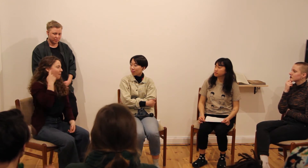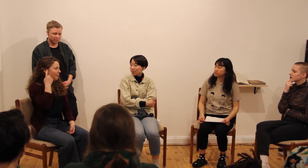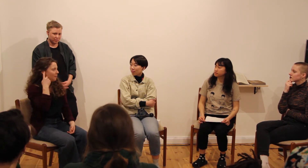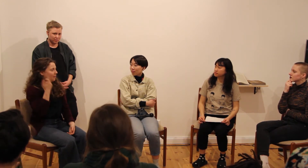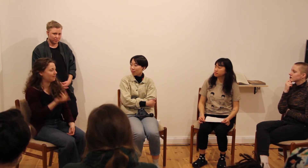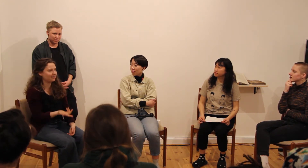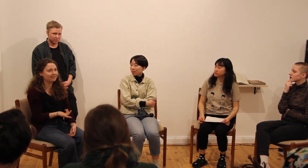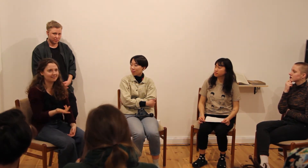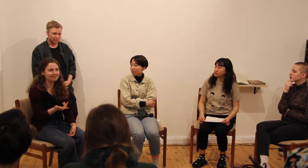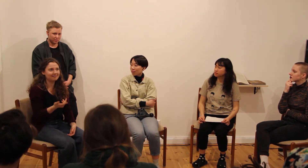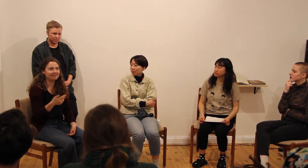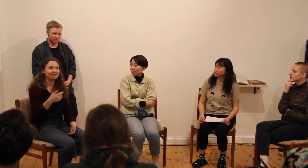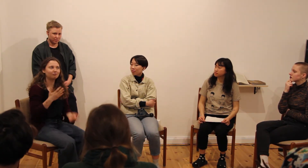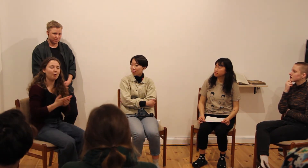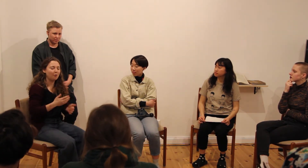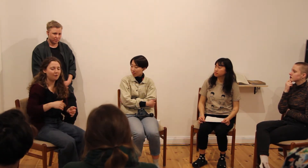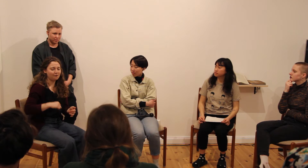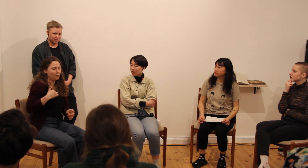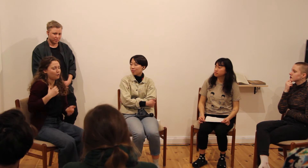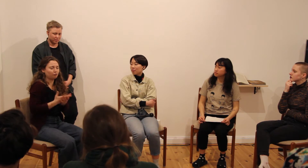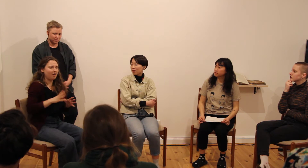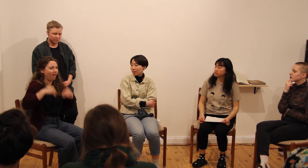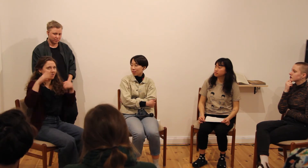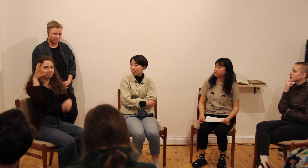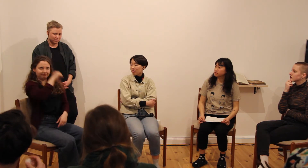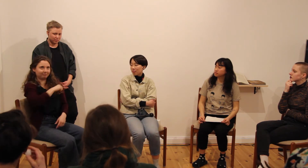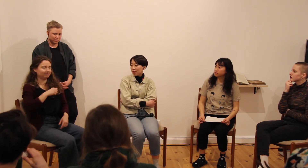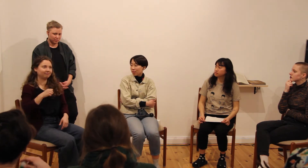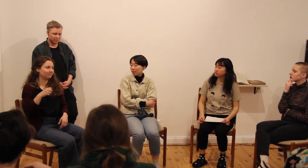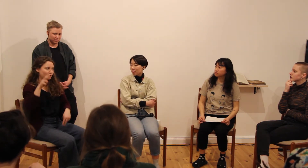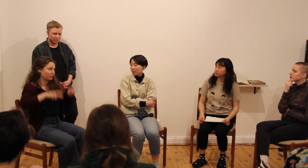In meiner Schule oder Kindergarten hatte ich alles Freunde mit hörenden Eltern.